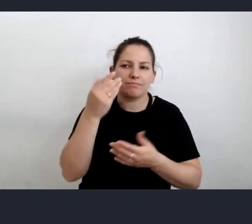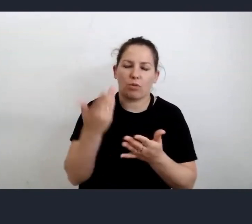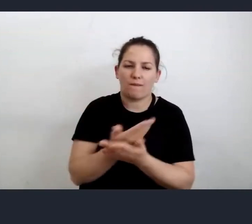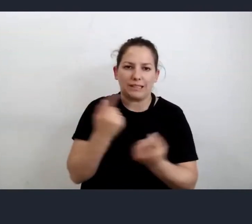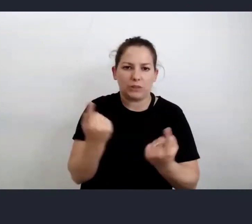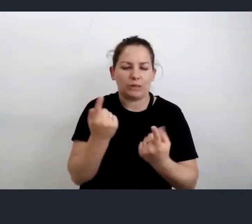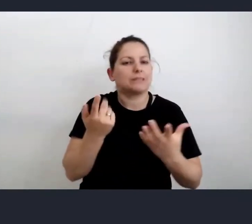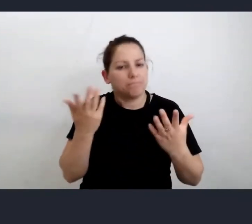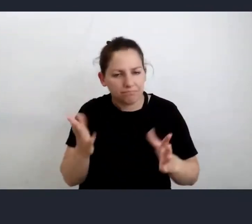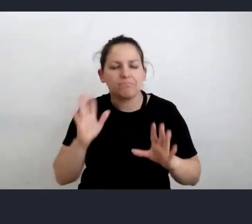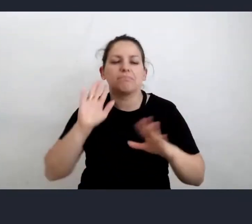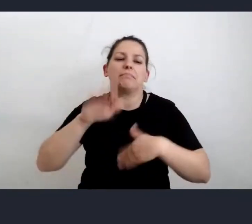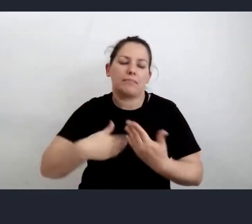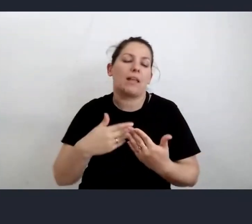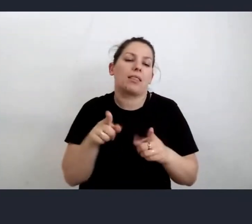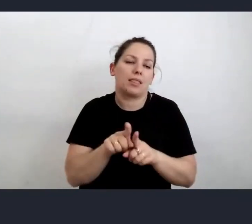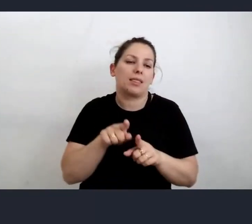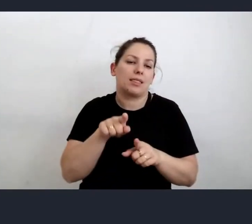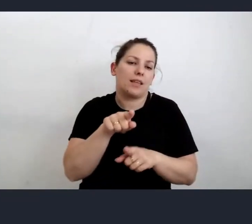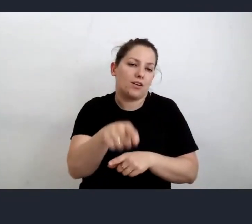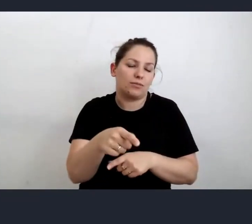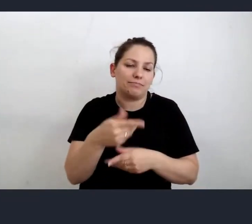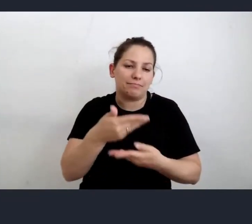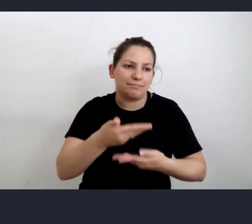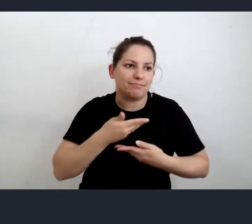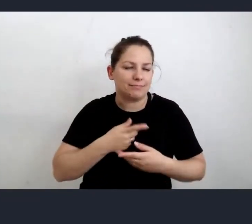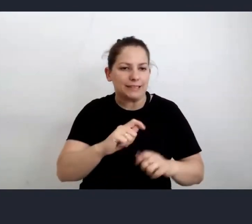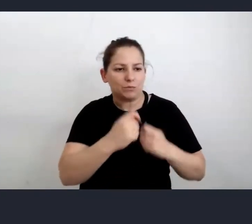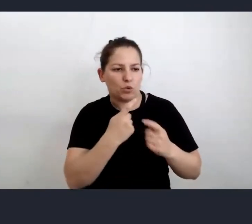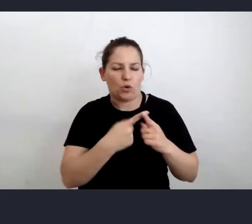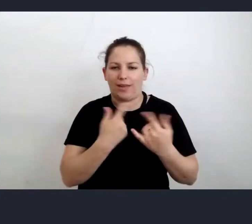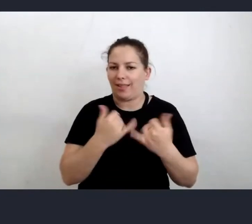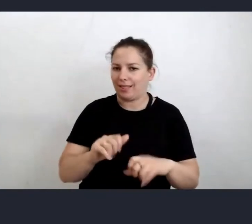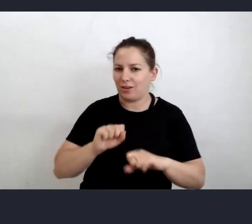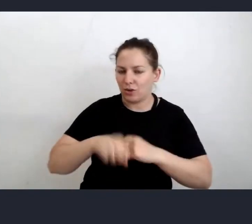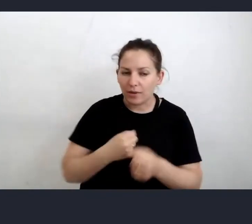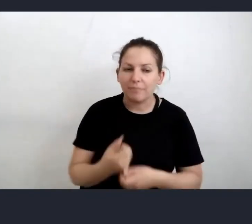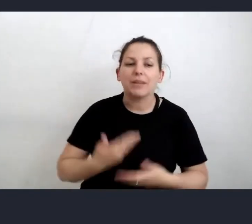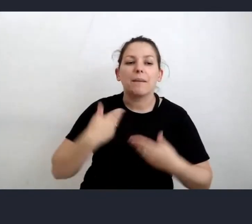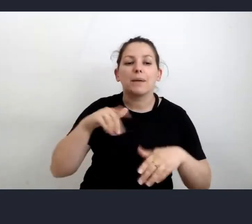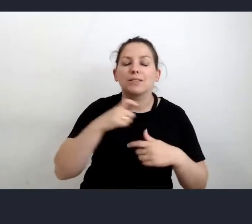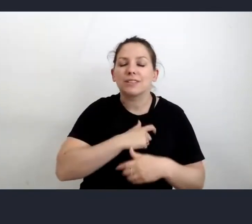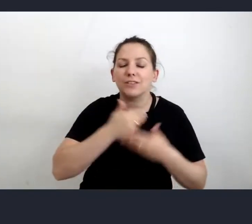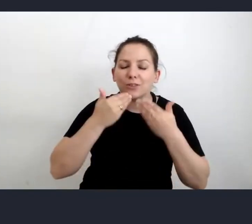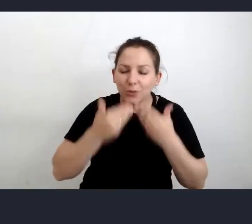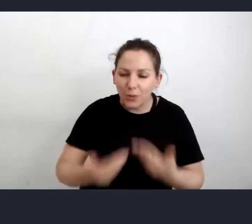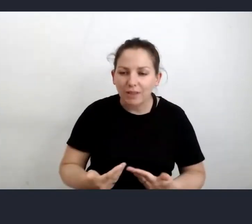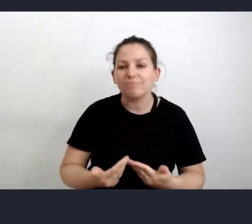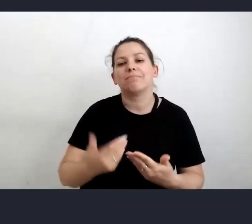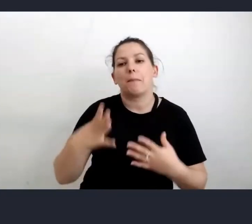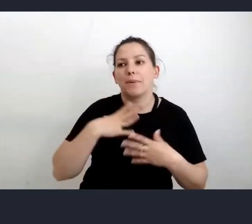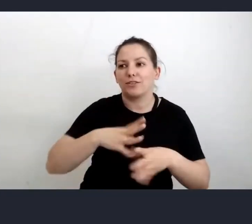więc ta sytuacja też wymogła na nas jakieś inne działanie. Bardzo serdecznie dziękuję, że byliście państwo z nami.